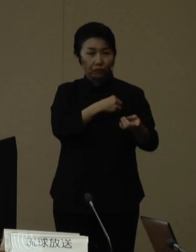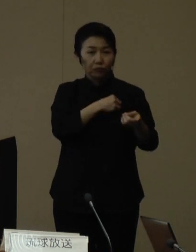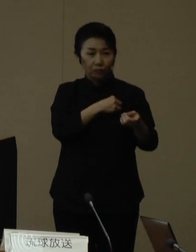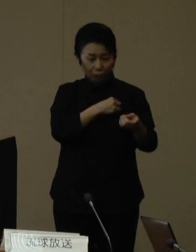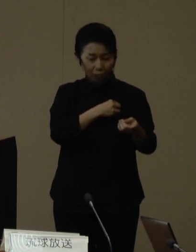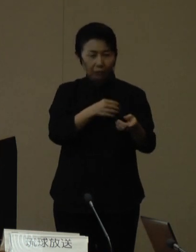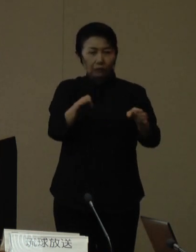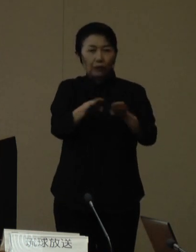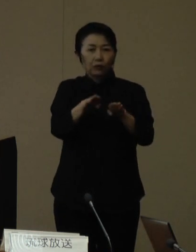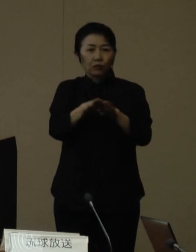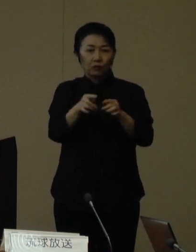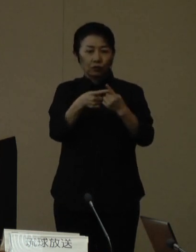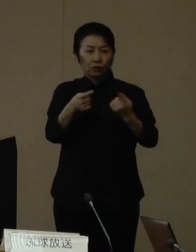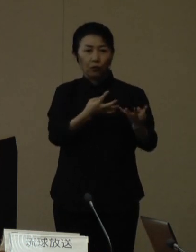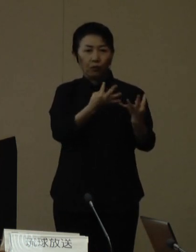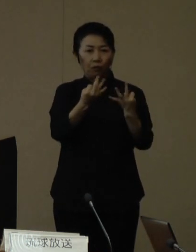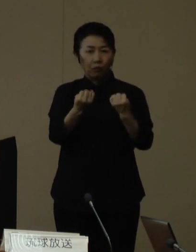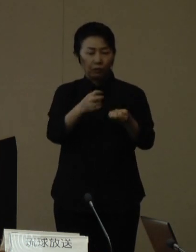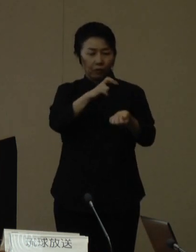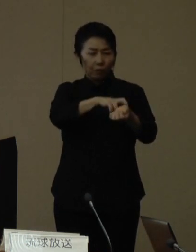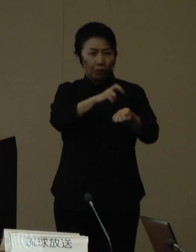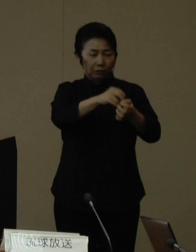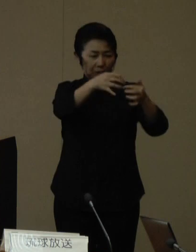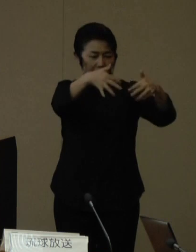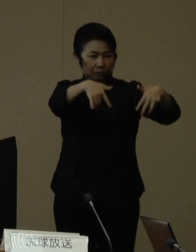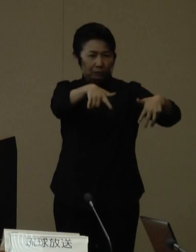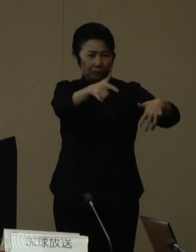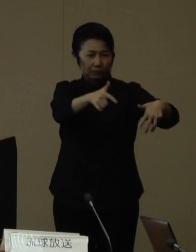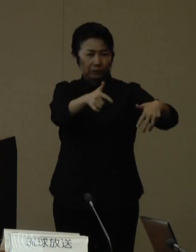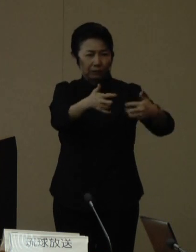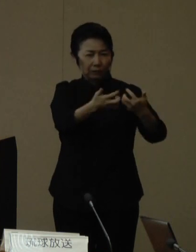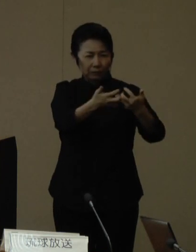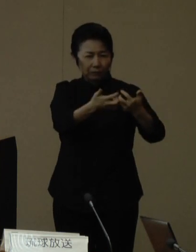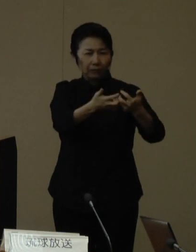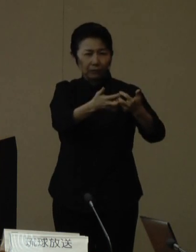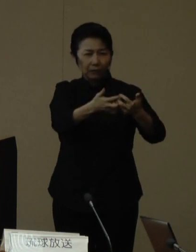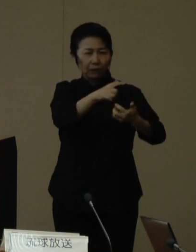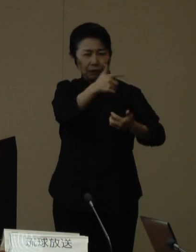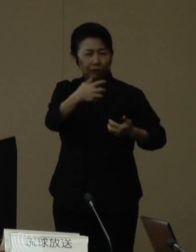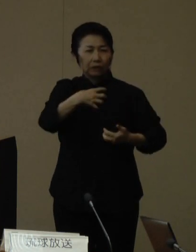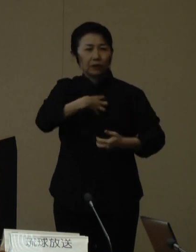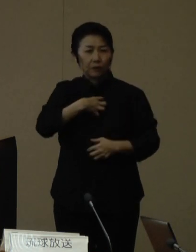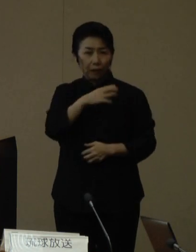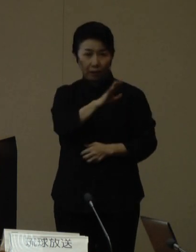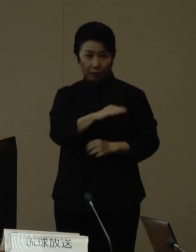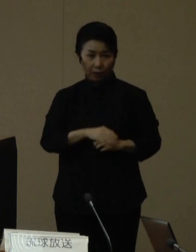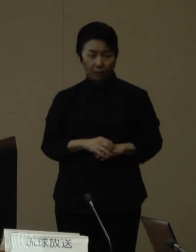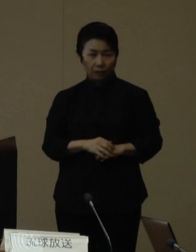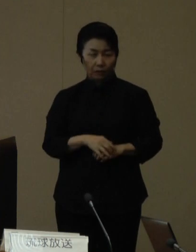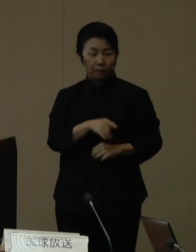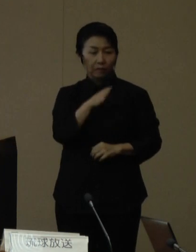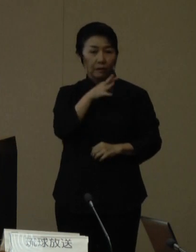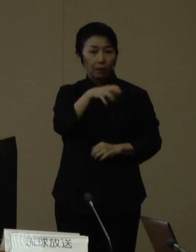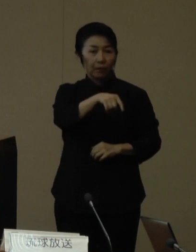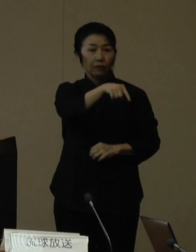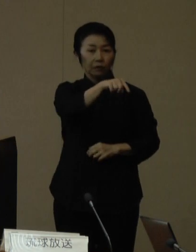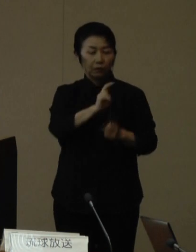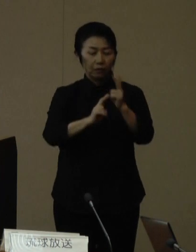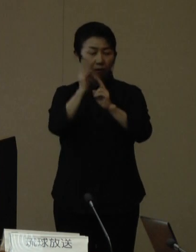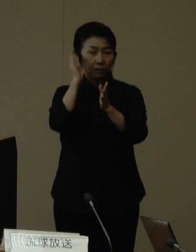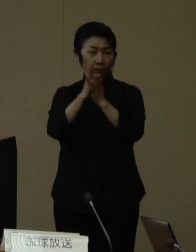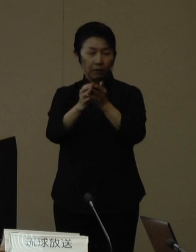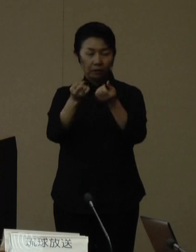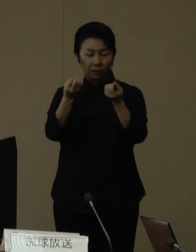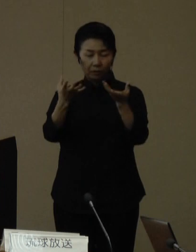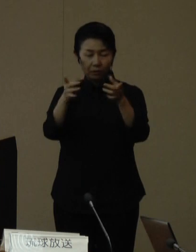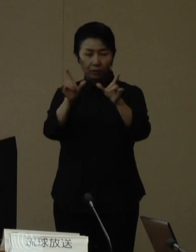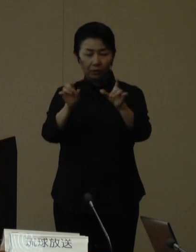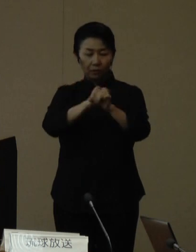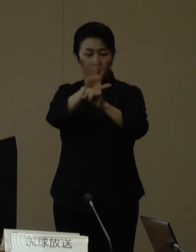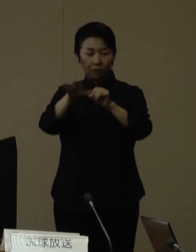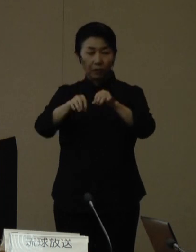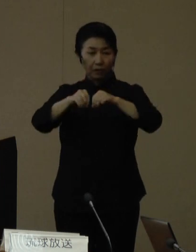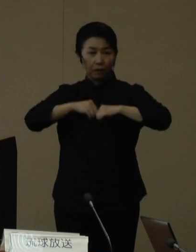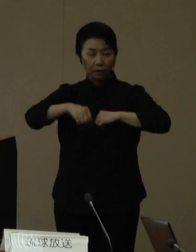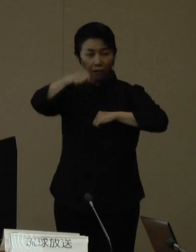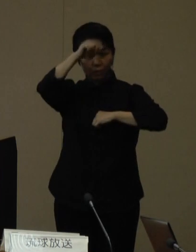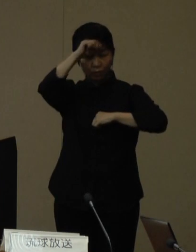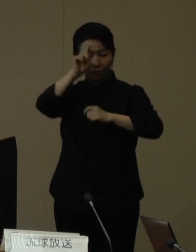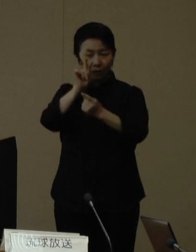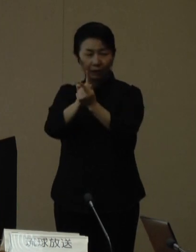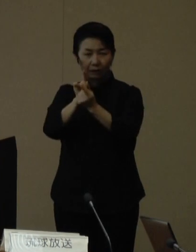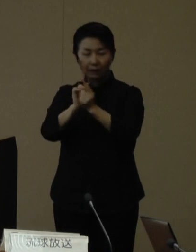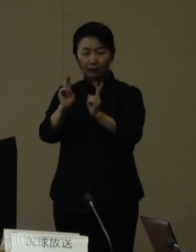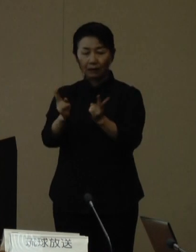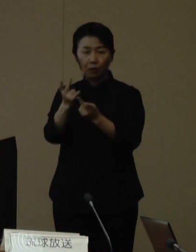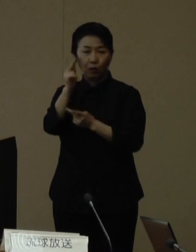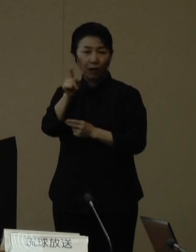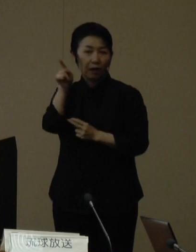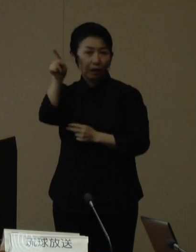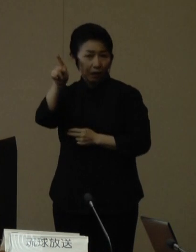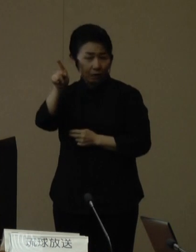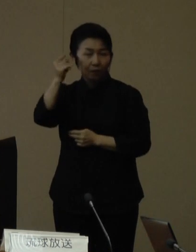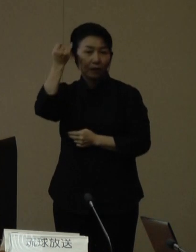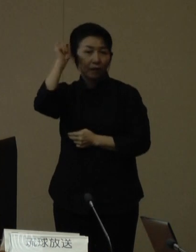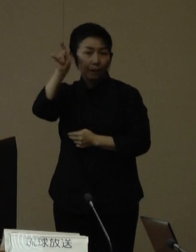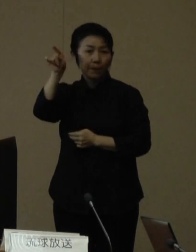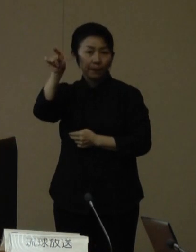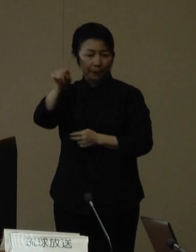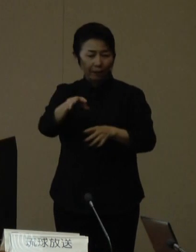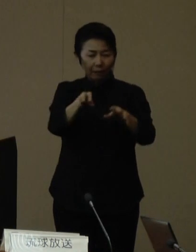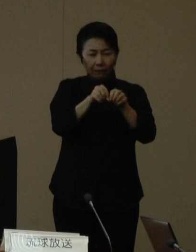医療機関は深刻な影響を受けています。 医療の現場については、沖縄県新型コロナウイルス感染症対策専門家会議の委員から、感染が拡大しながらも、